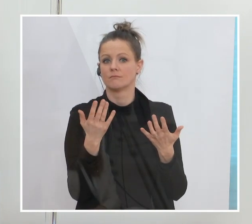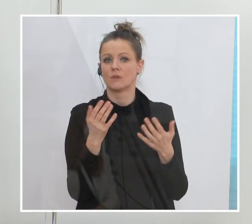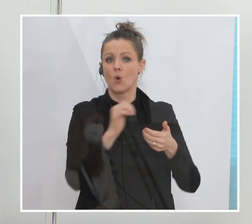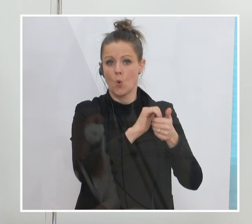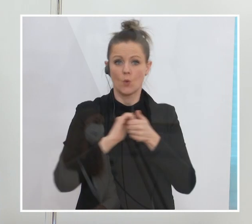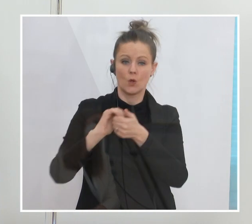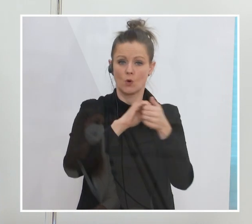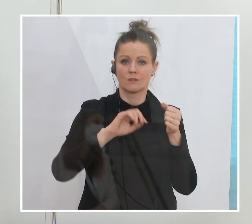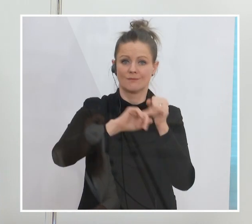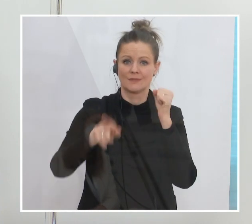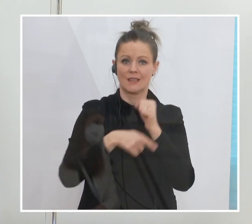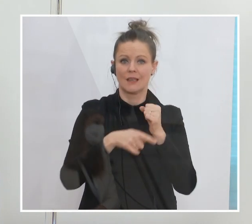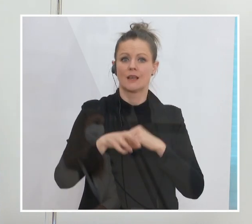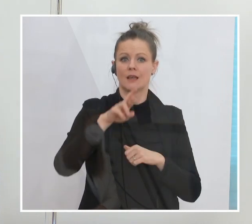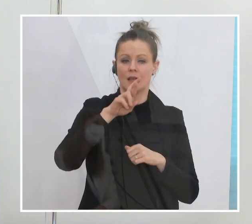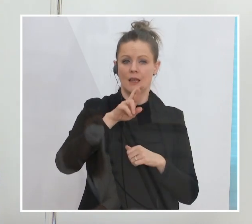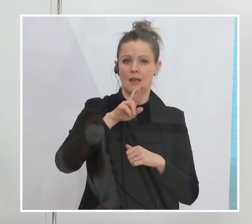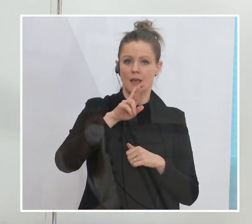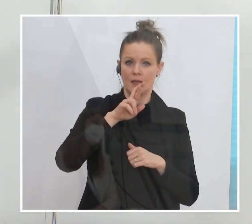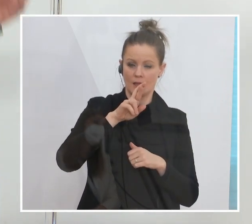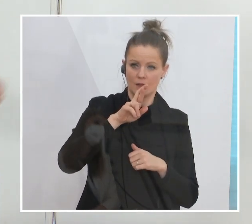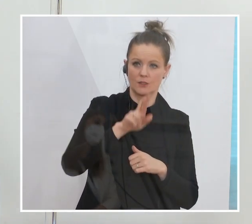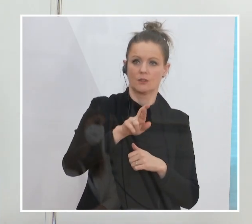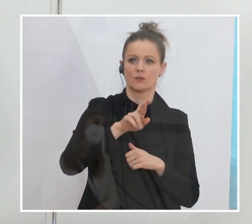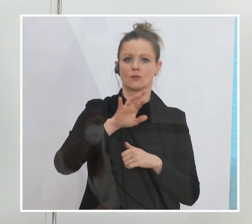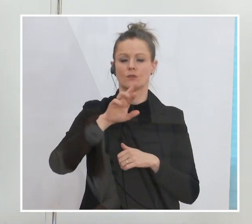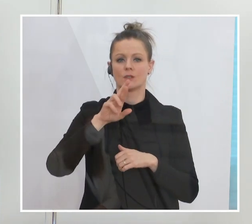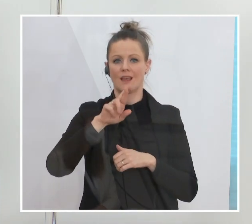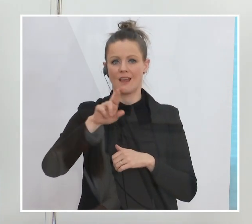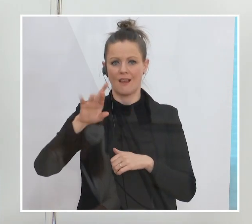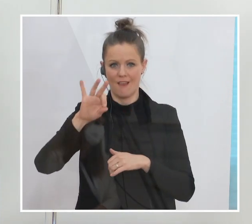an dem RRF-Fonds, Resilience and Recovery Fund, auch da sind wir de facto fertig,